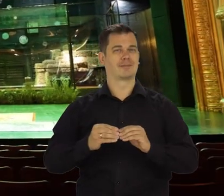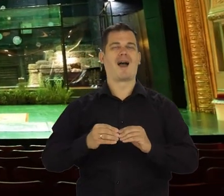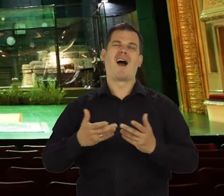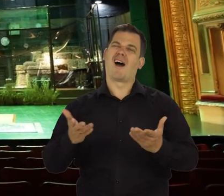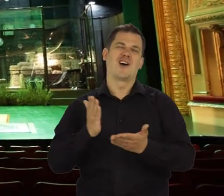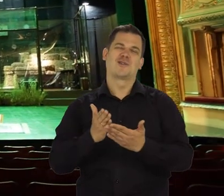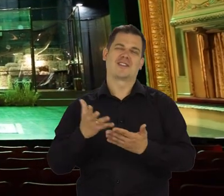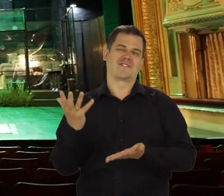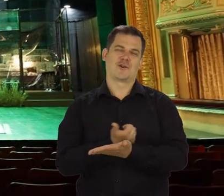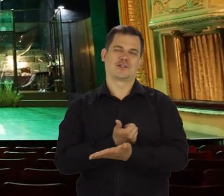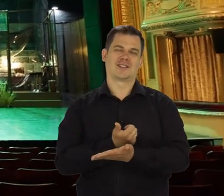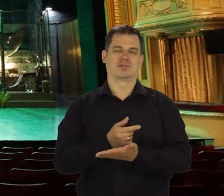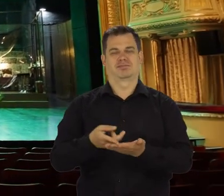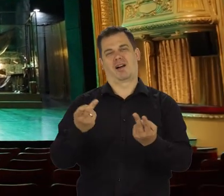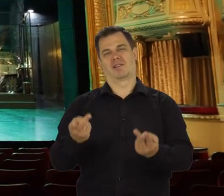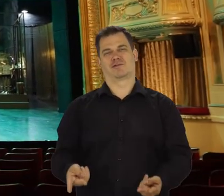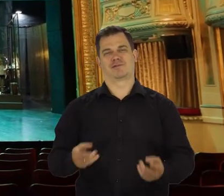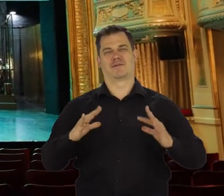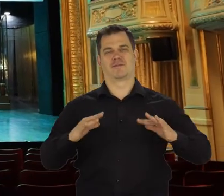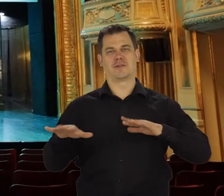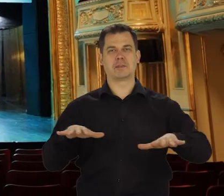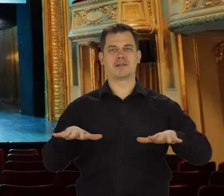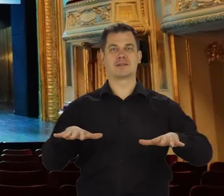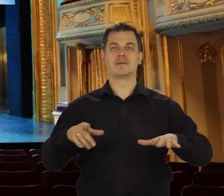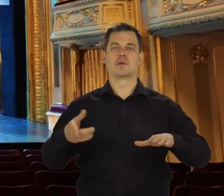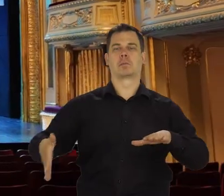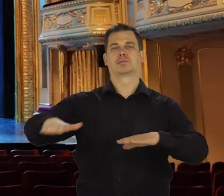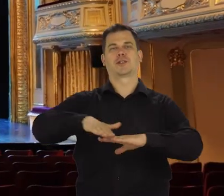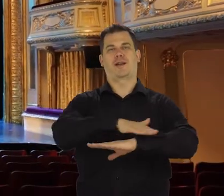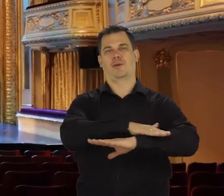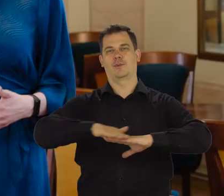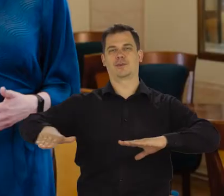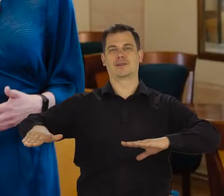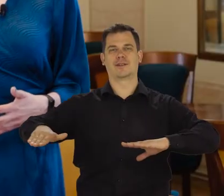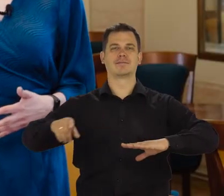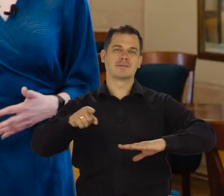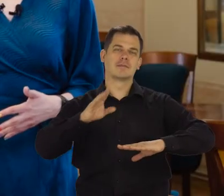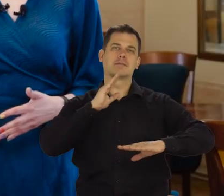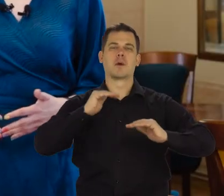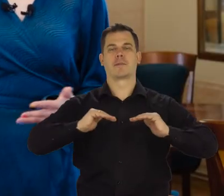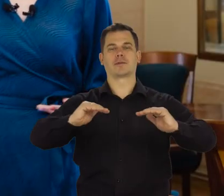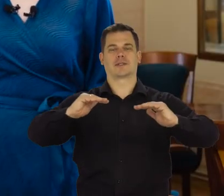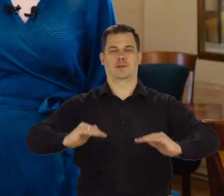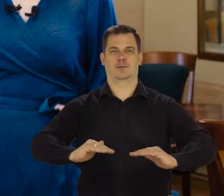ale od kilkudziesięciu lat już praktycznie nie jest wykorzystywany. Jest przykryty dyskami i stanowi proscenium,